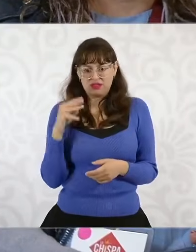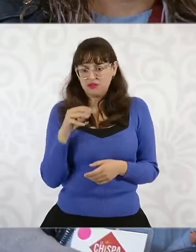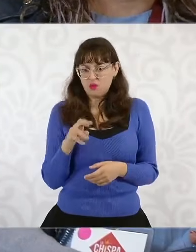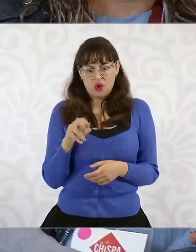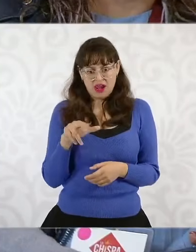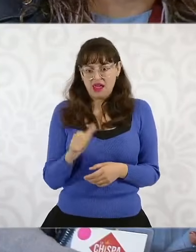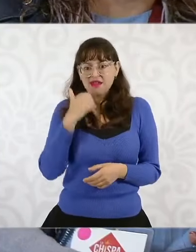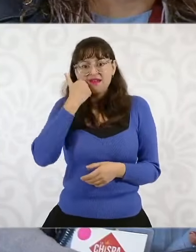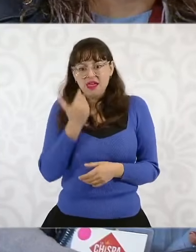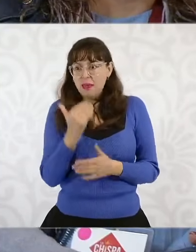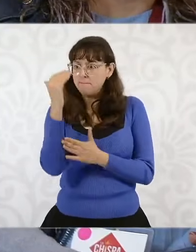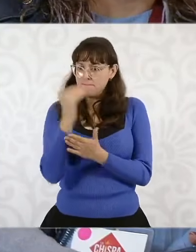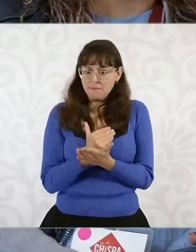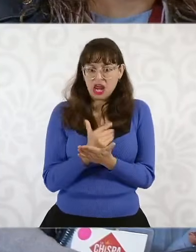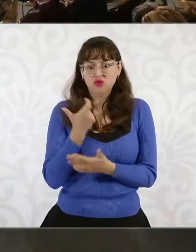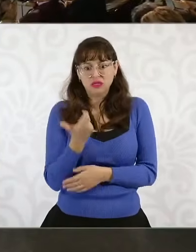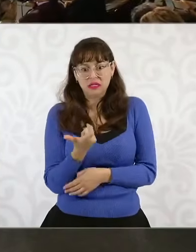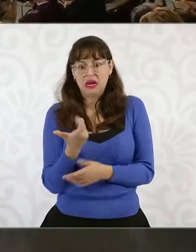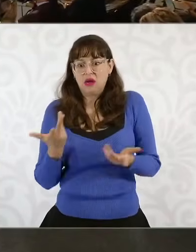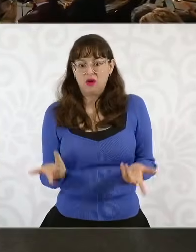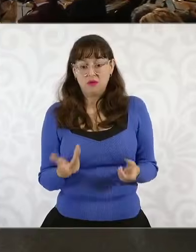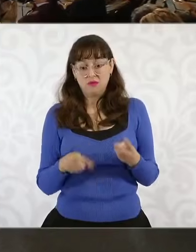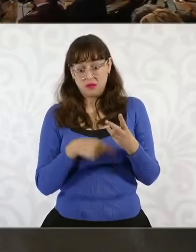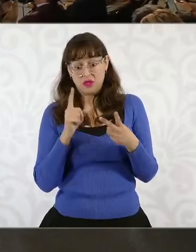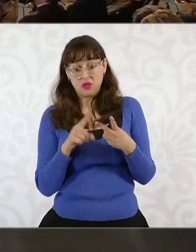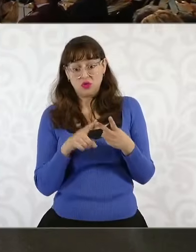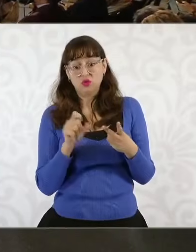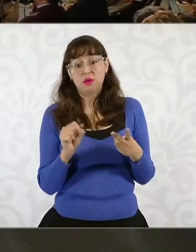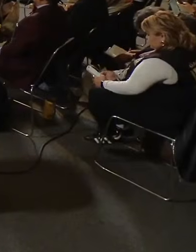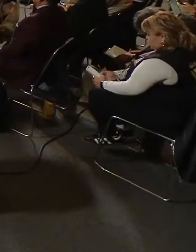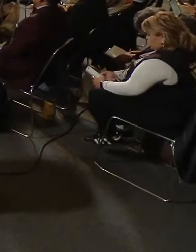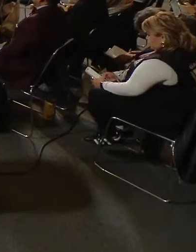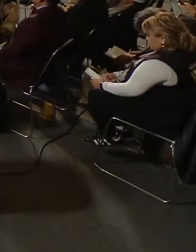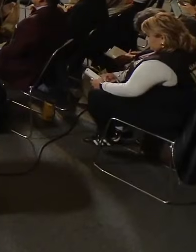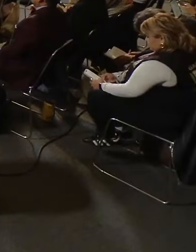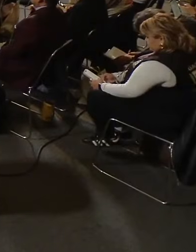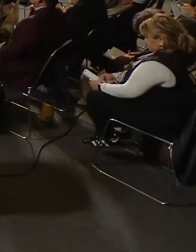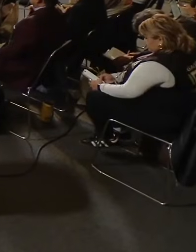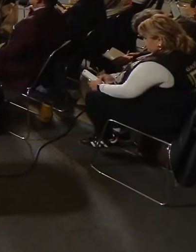de presupuesto a partidos políticos y también de la Suprema Corte eh se habla incluso de que